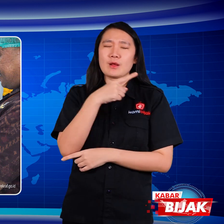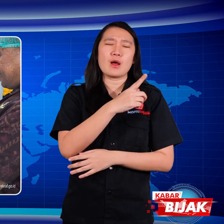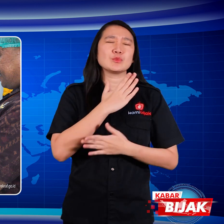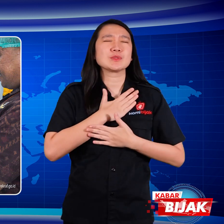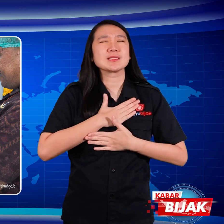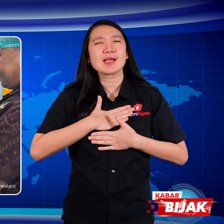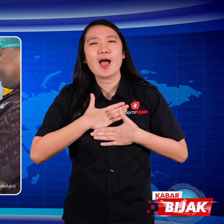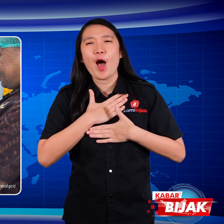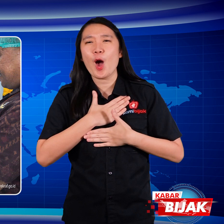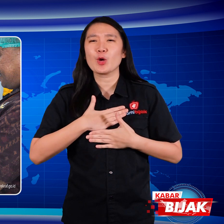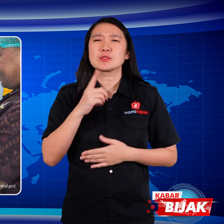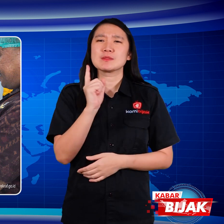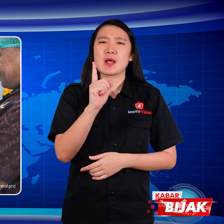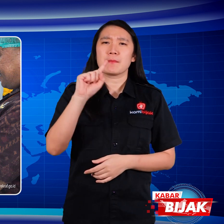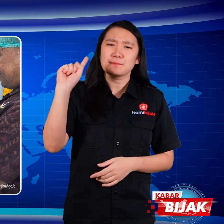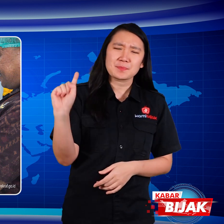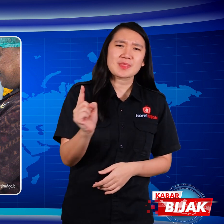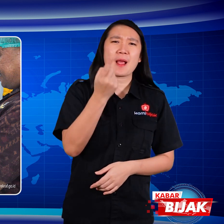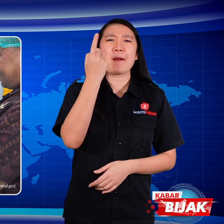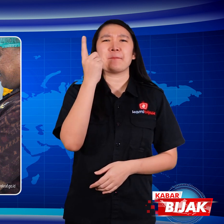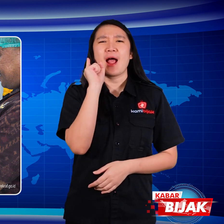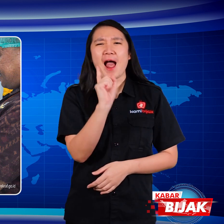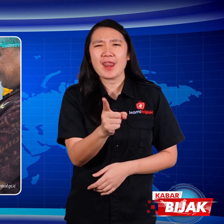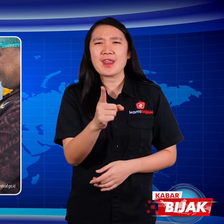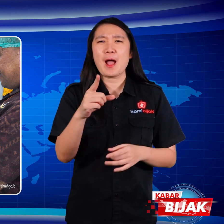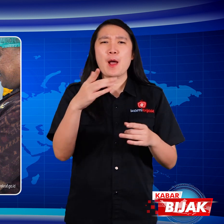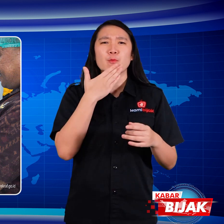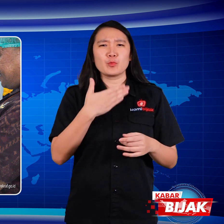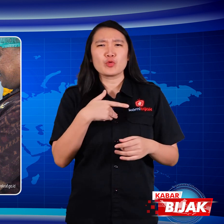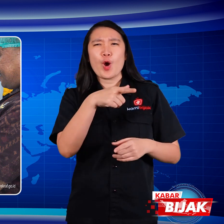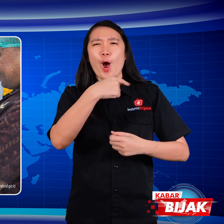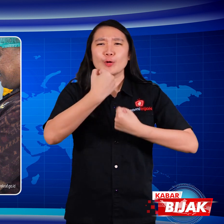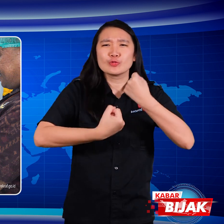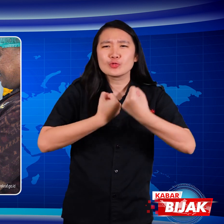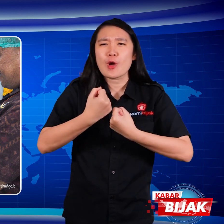Dia terharu sebab itu pertama kali ada pemilik usaha